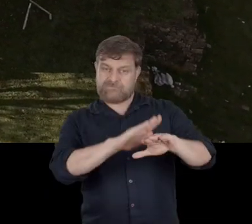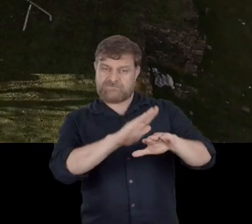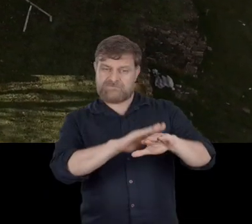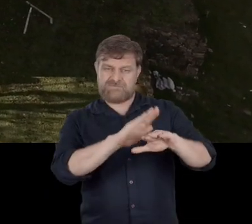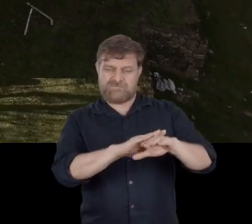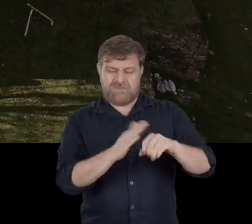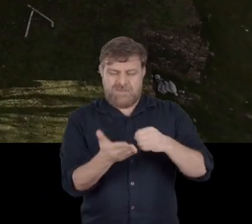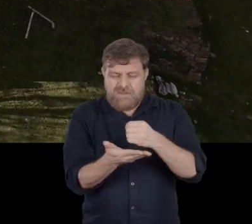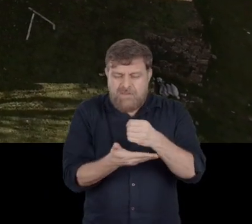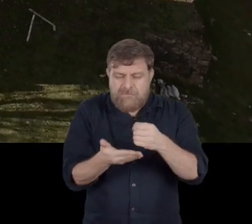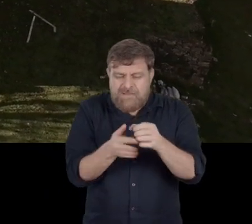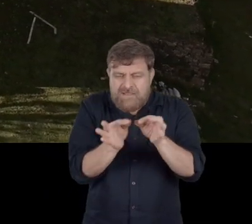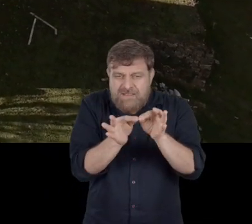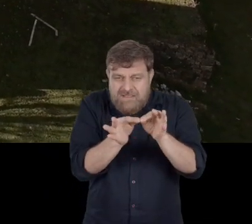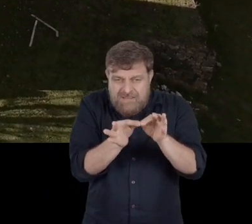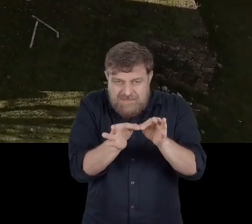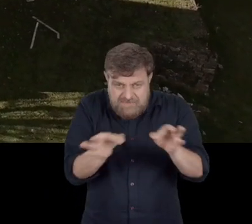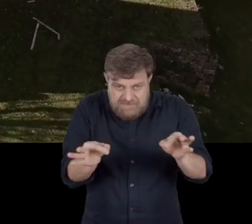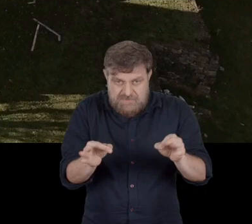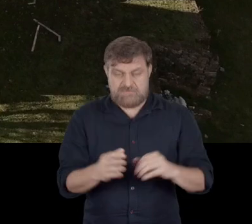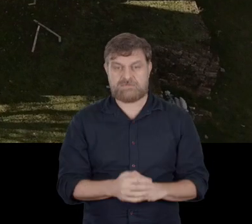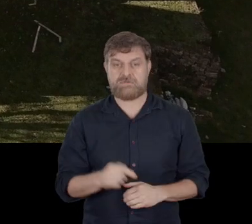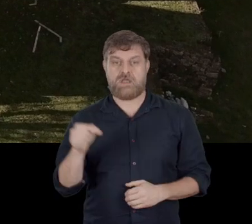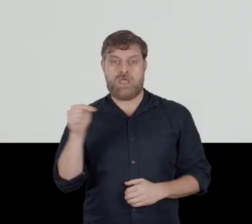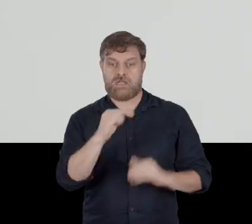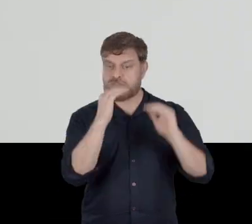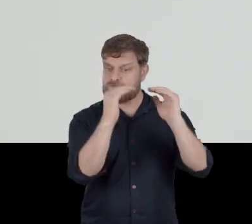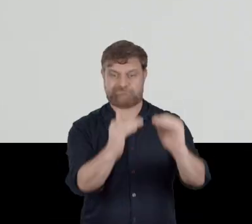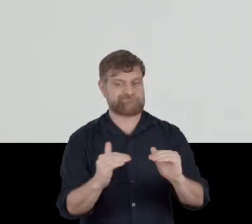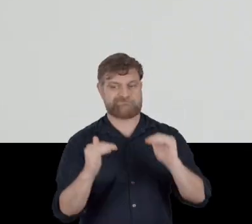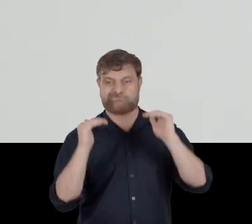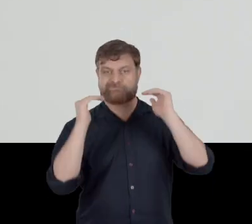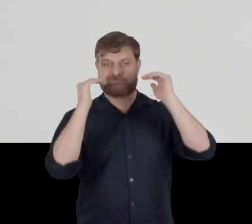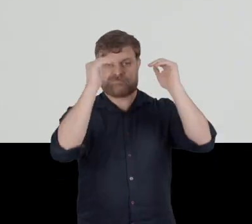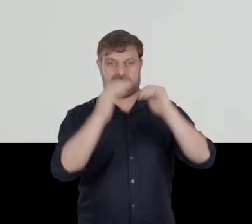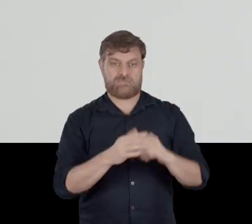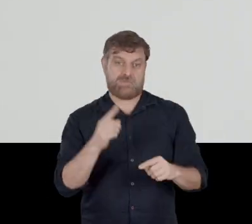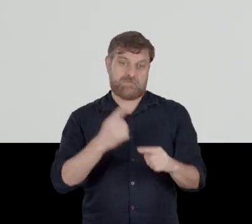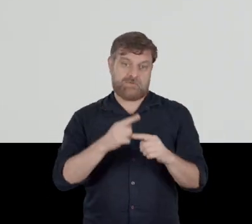minimamente algumas coisas, ela já se destaca muito dentro de uma lógica